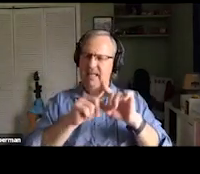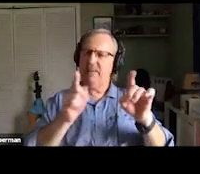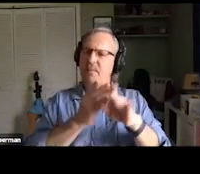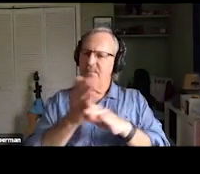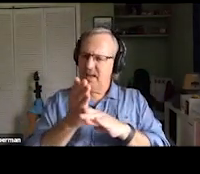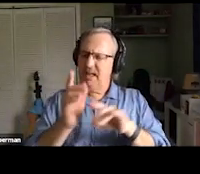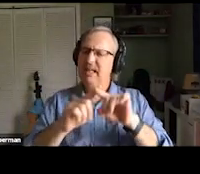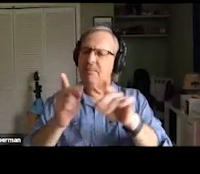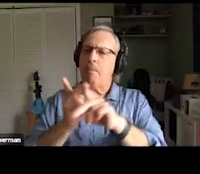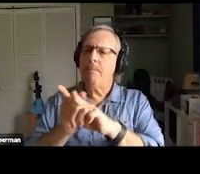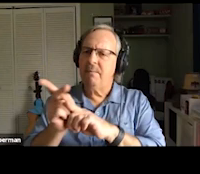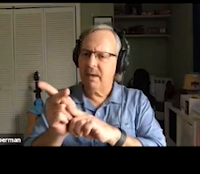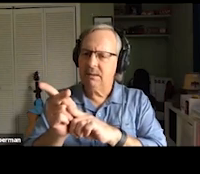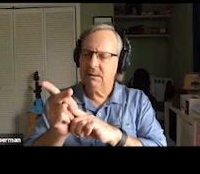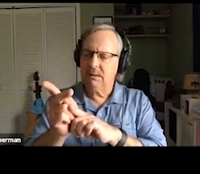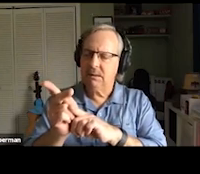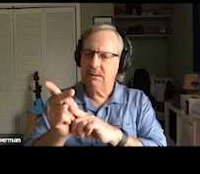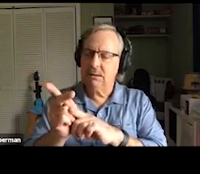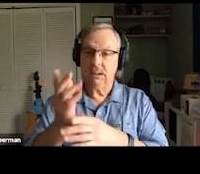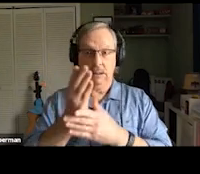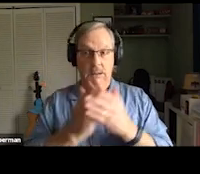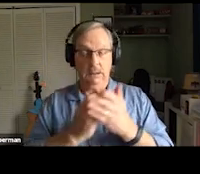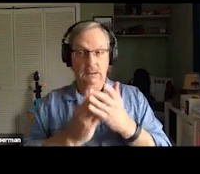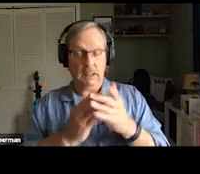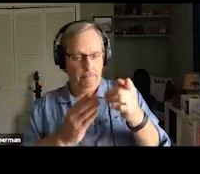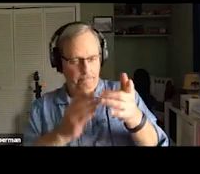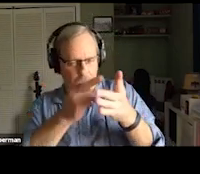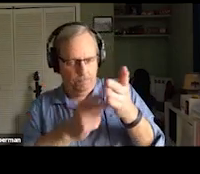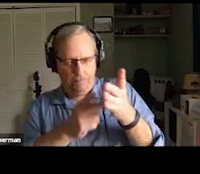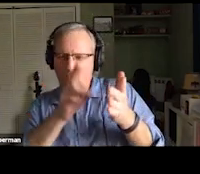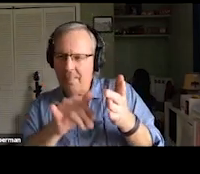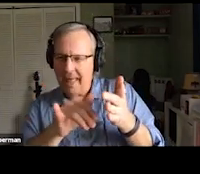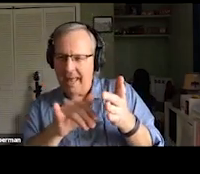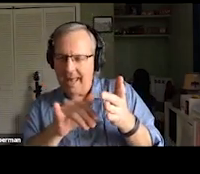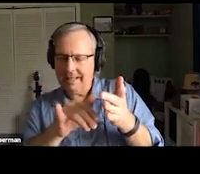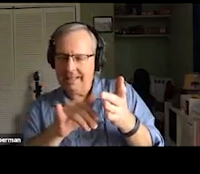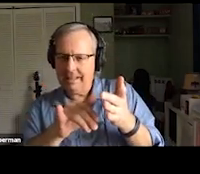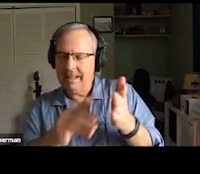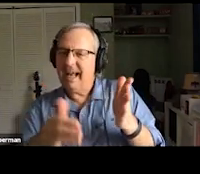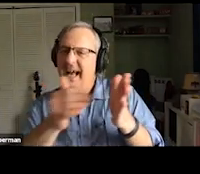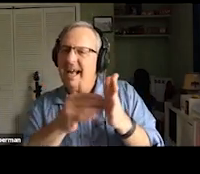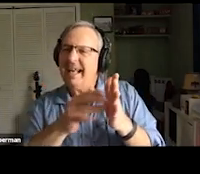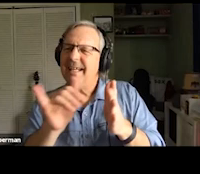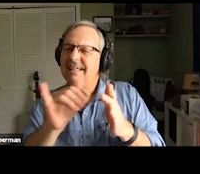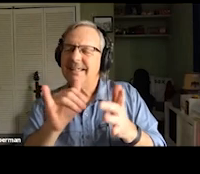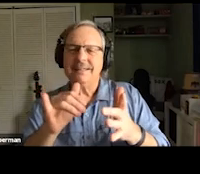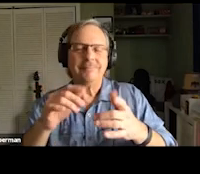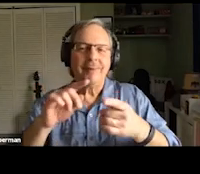pero algún aspecto de la supervisión para usted, incluso si, nuevamente, es con un colega, un amigo o un compañero,